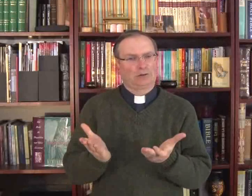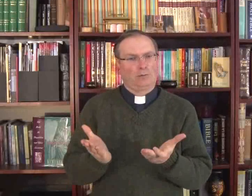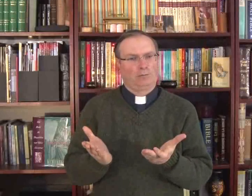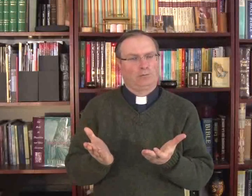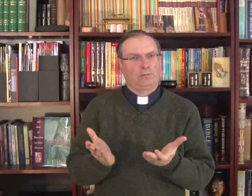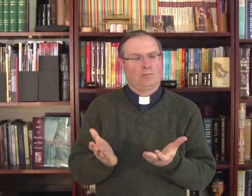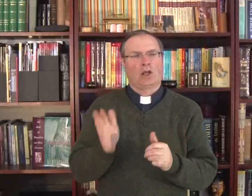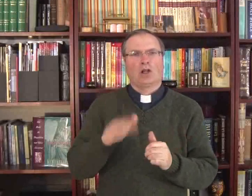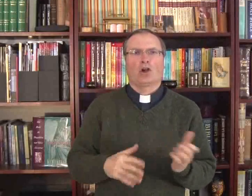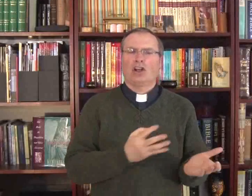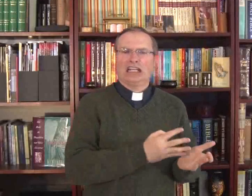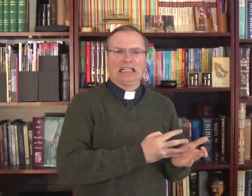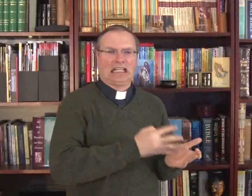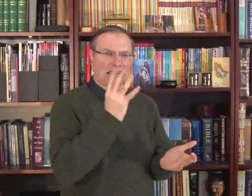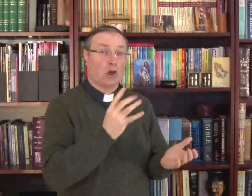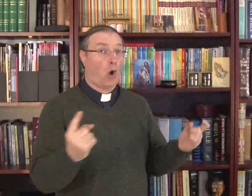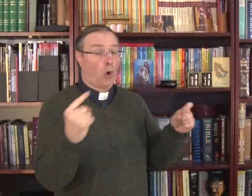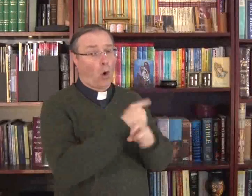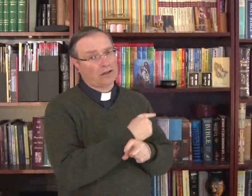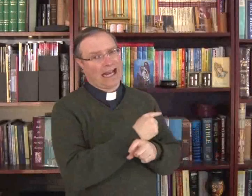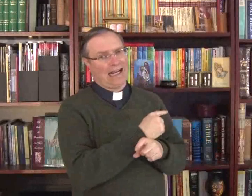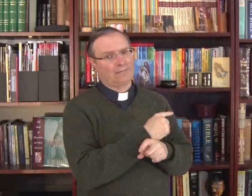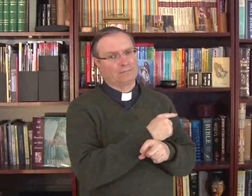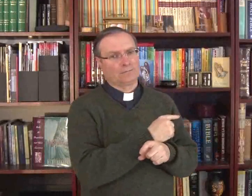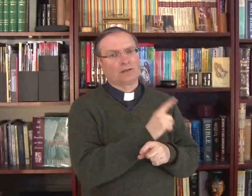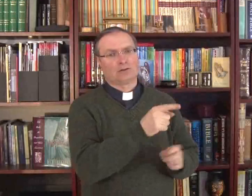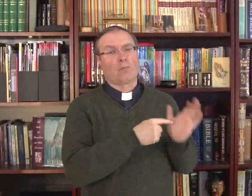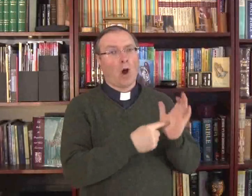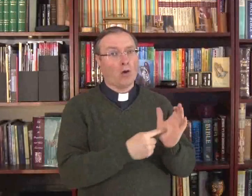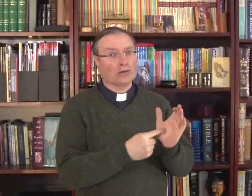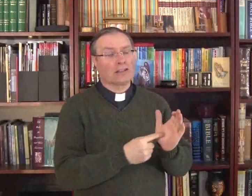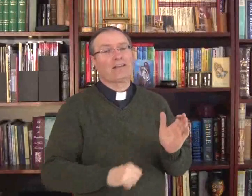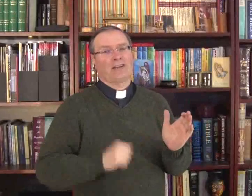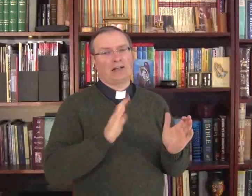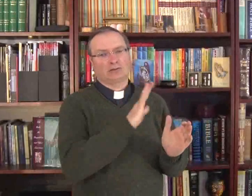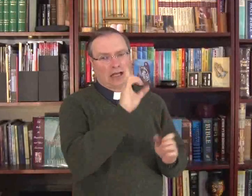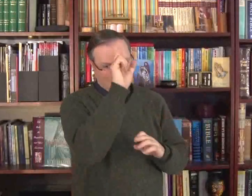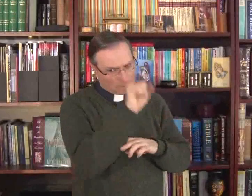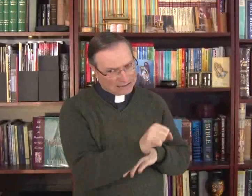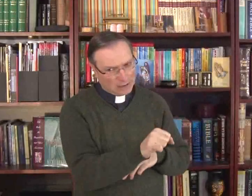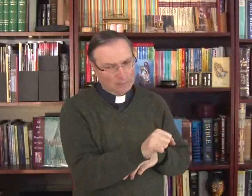Que le riche, au contraire, se montre fier de son abaissement,